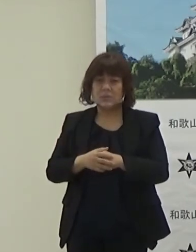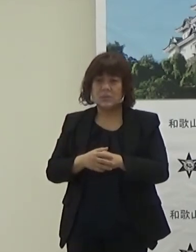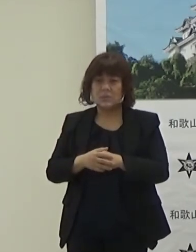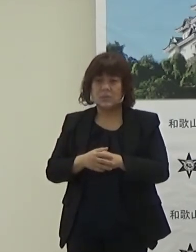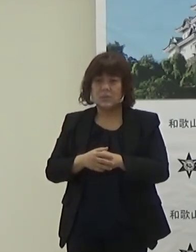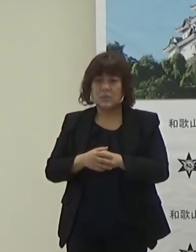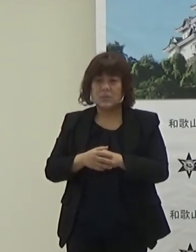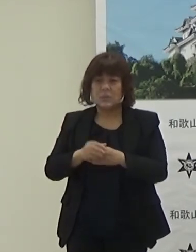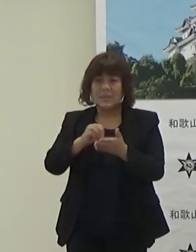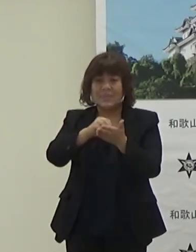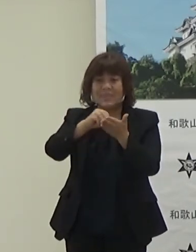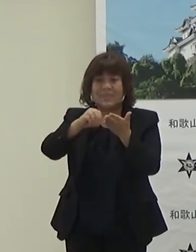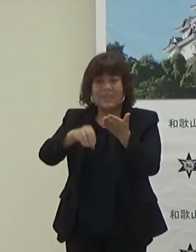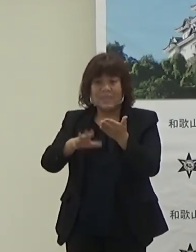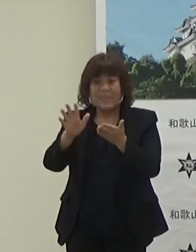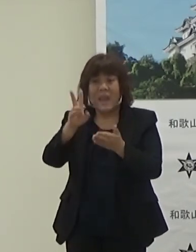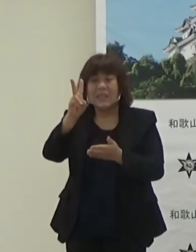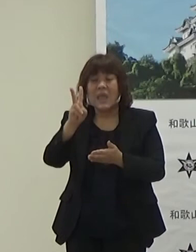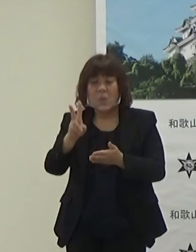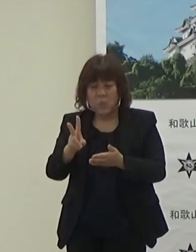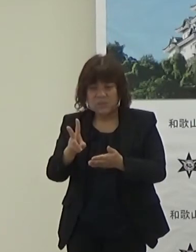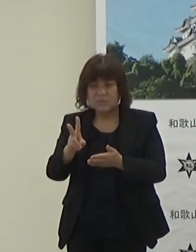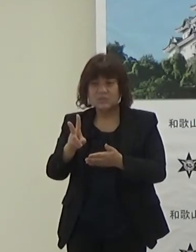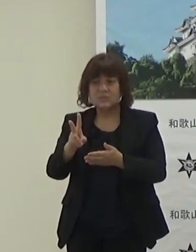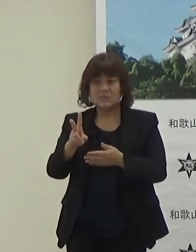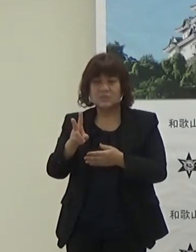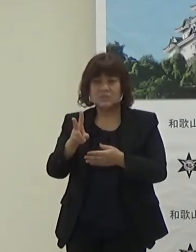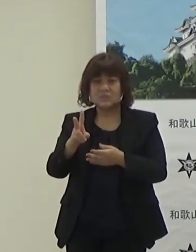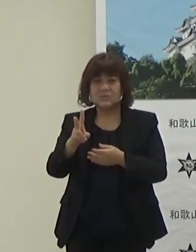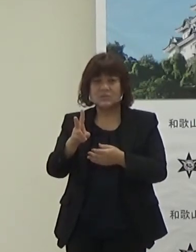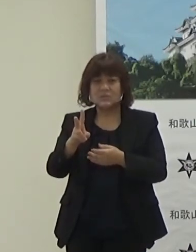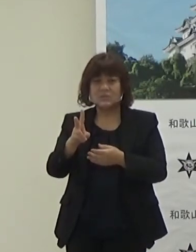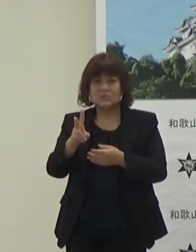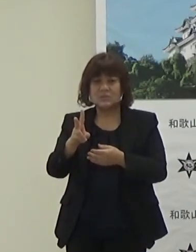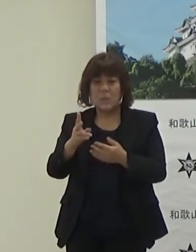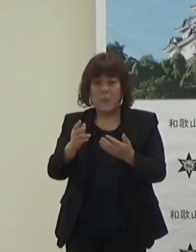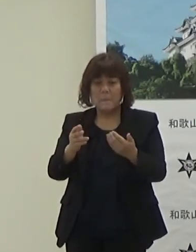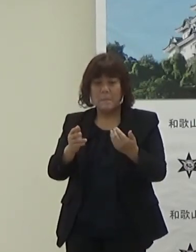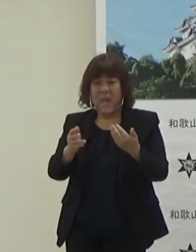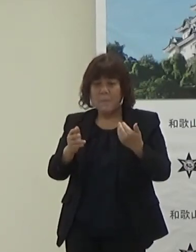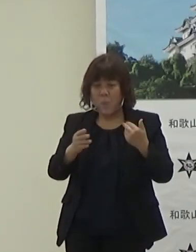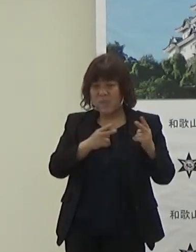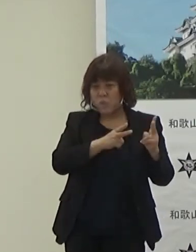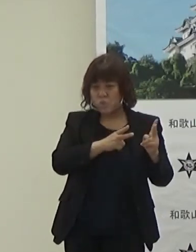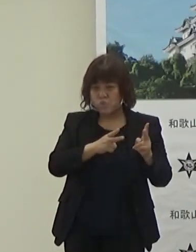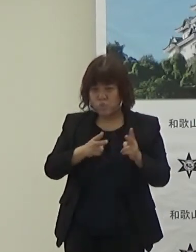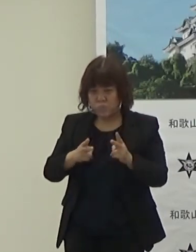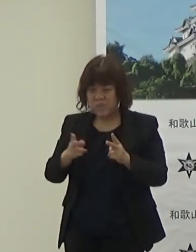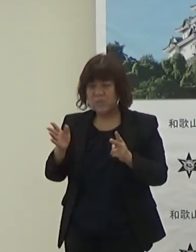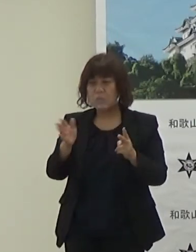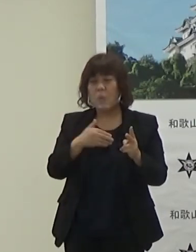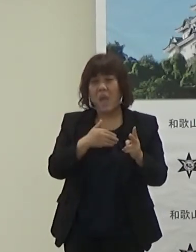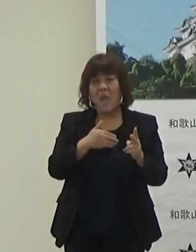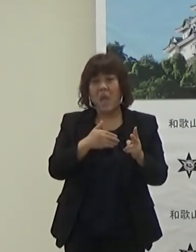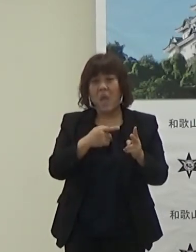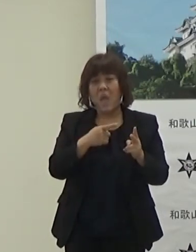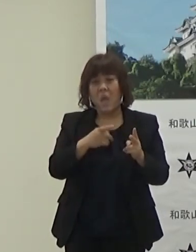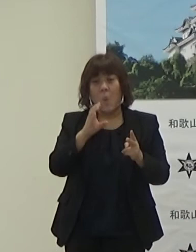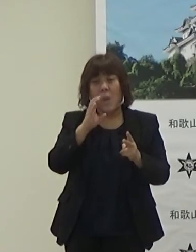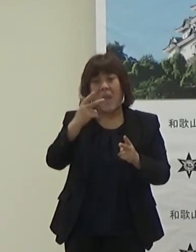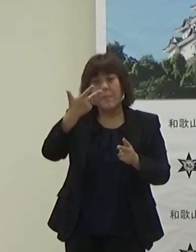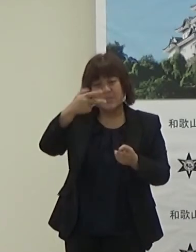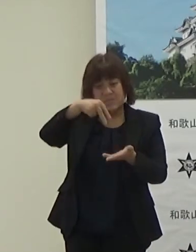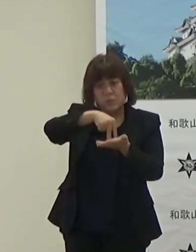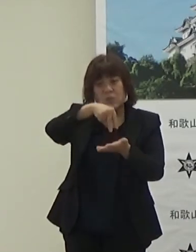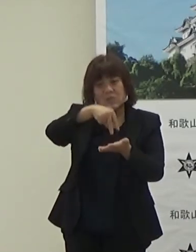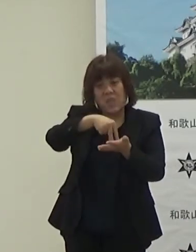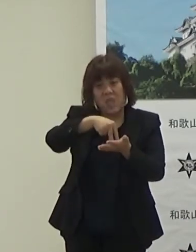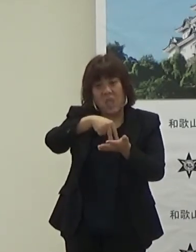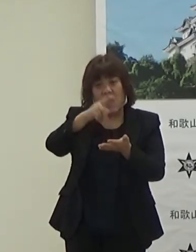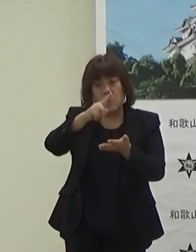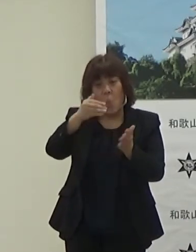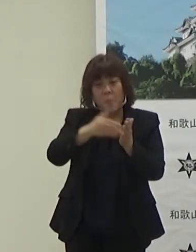撤退させないようにするためにその事前の準備なり、そういったのを市としてどこまで関わることができるのか